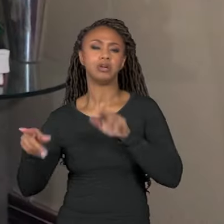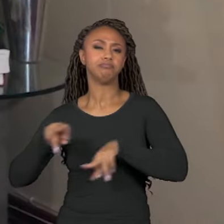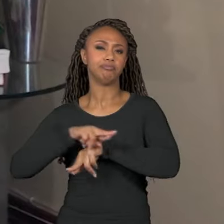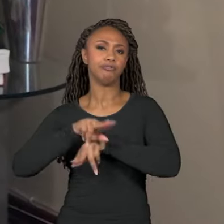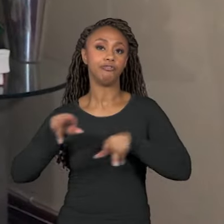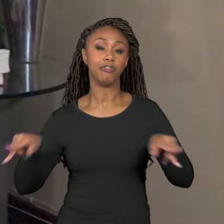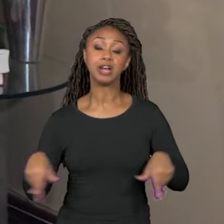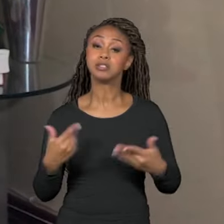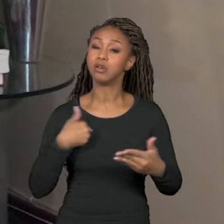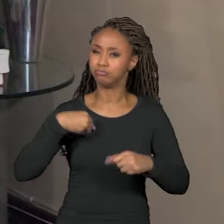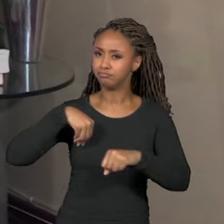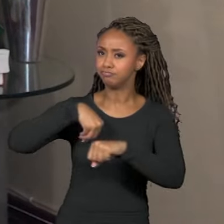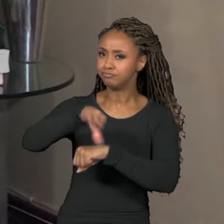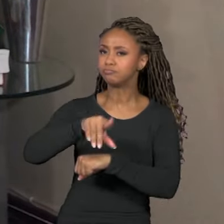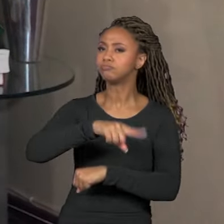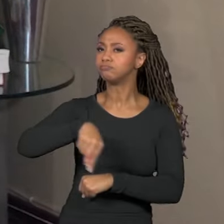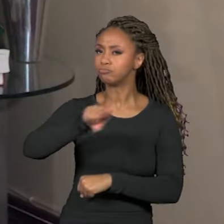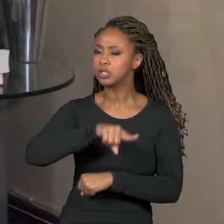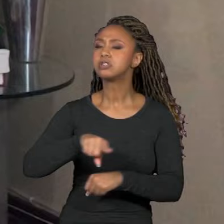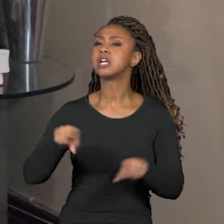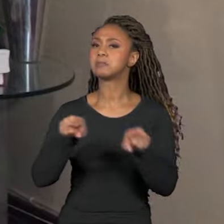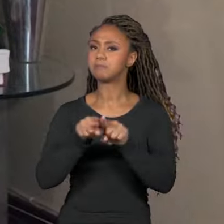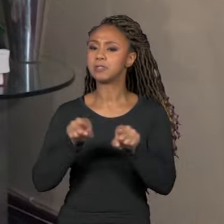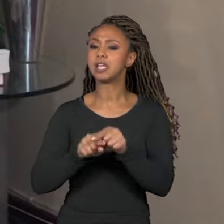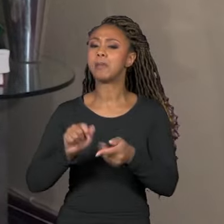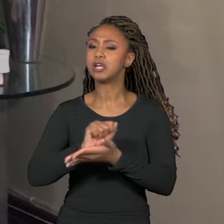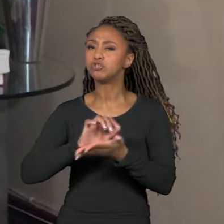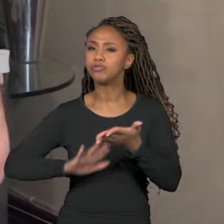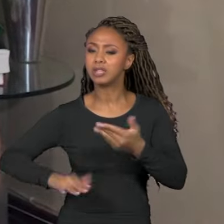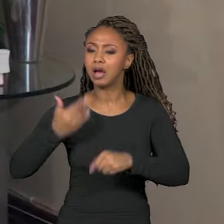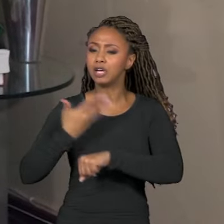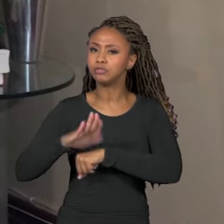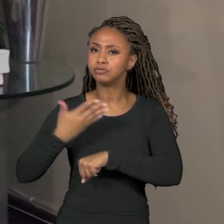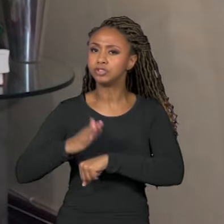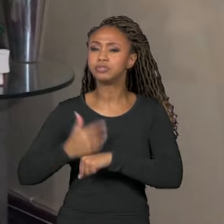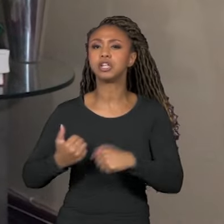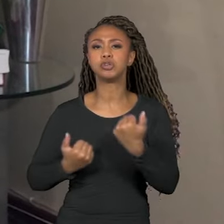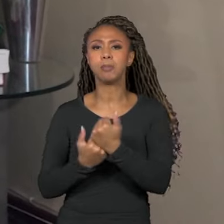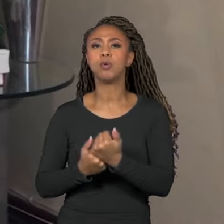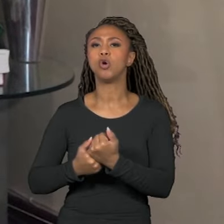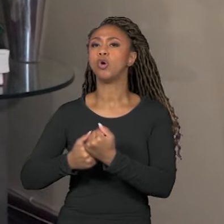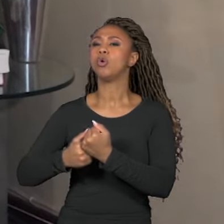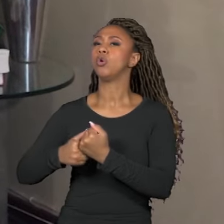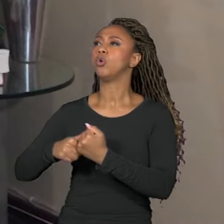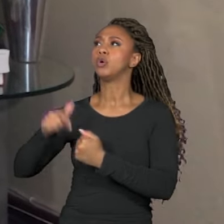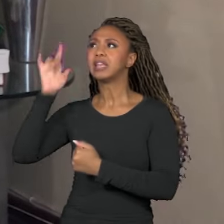EU SUGIRO QUE VOCÊS FAÇAM OS EXERCÍCIOS DE APOIO, LEIAM O MATERIAL, TODO O MATERIAL BASE,